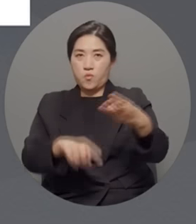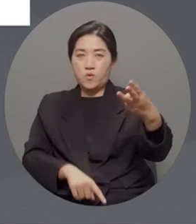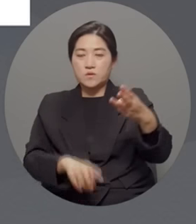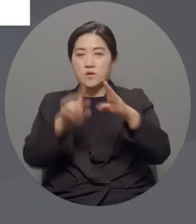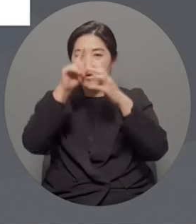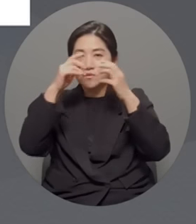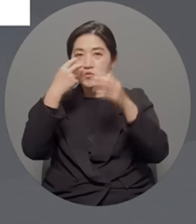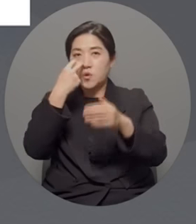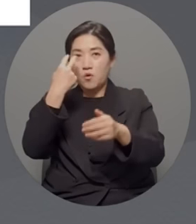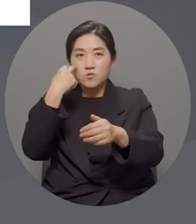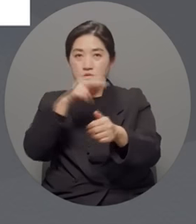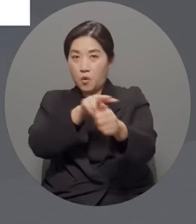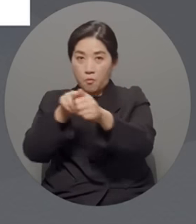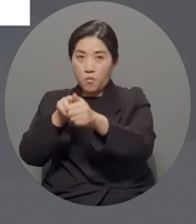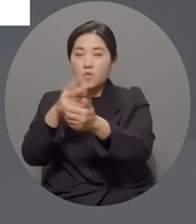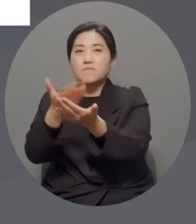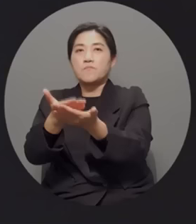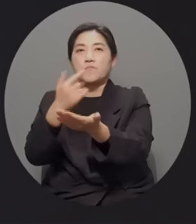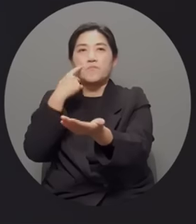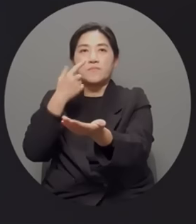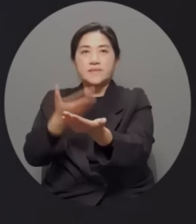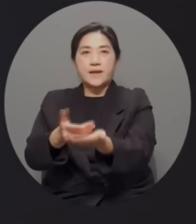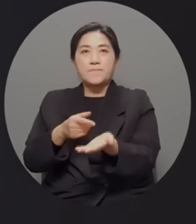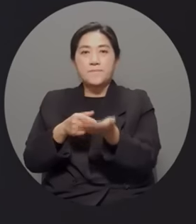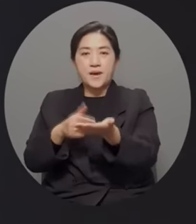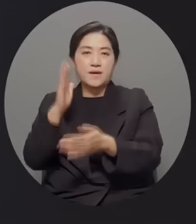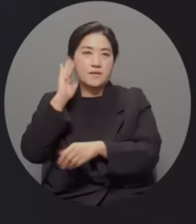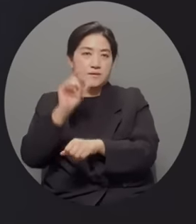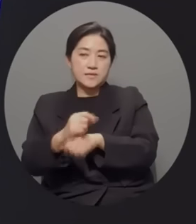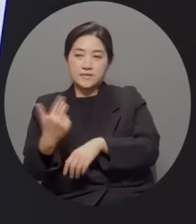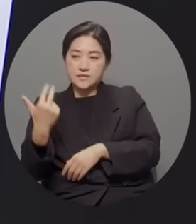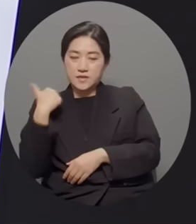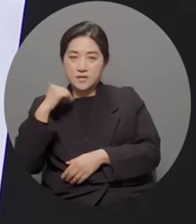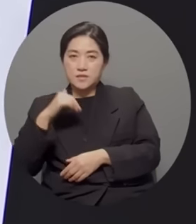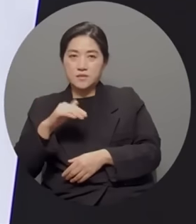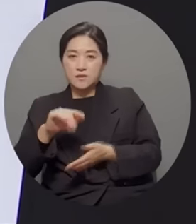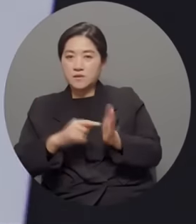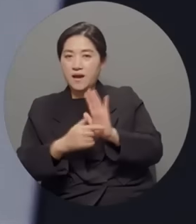어디에서 보관 중인지에 대한 정보 공개를청구했습니다.